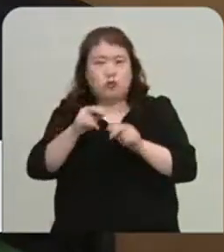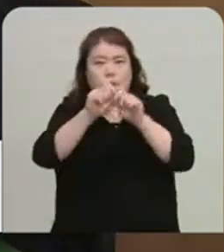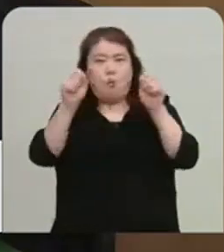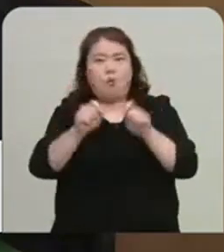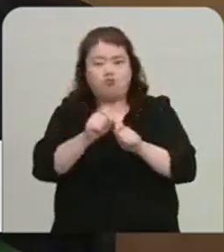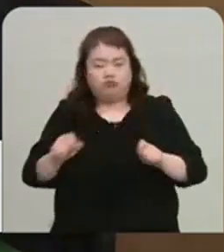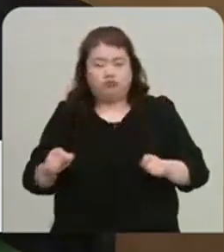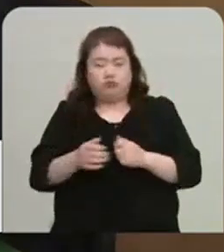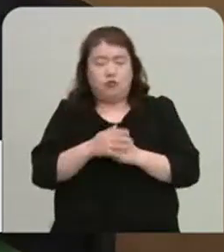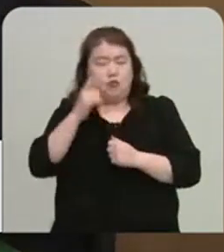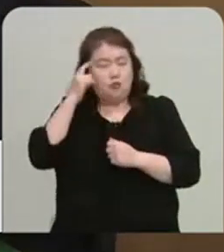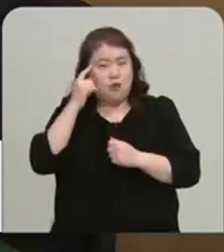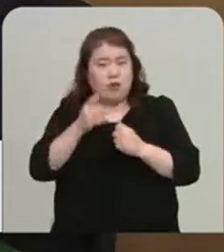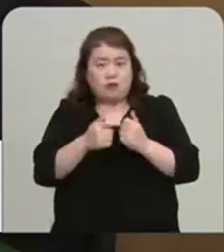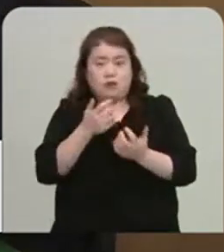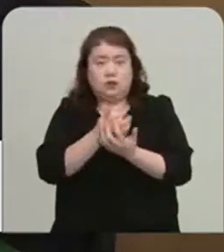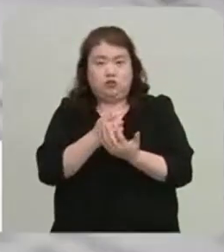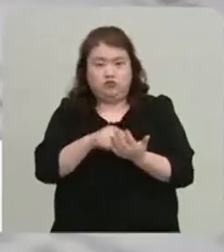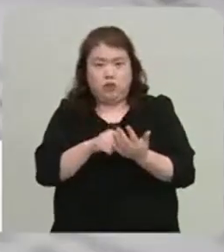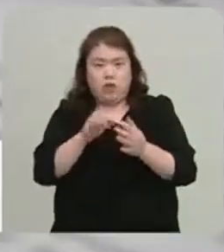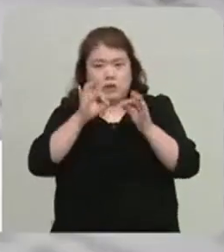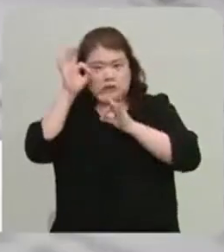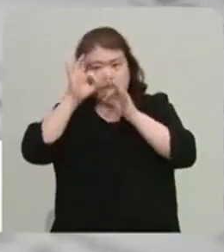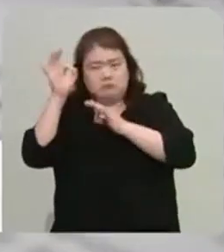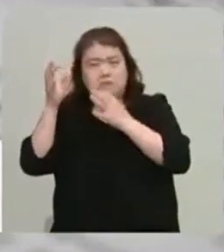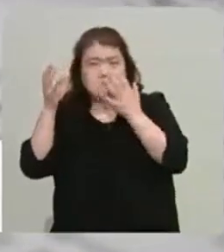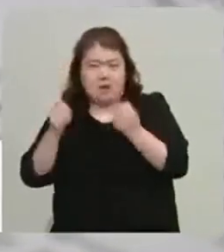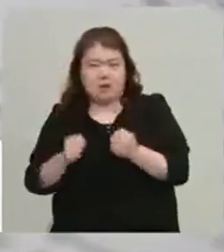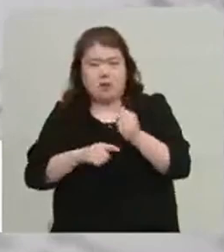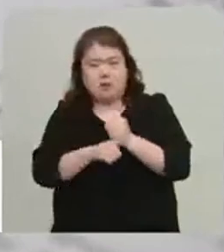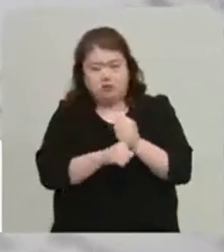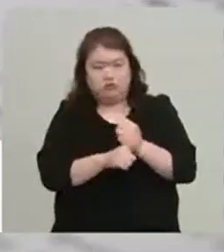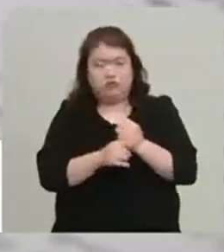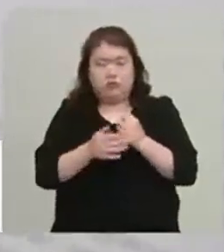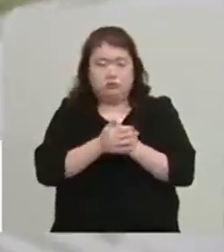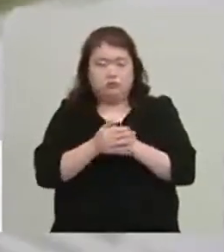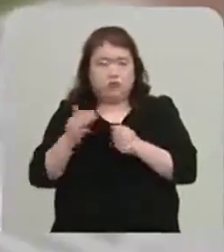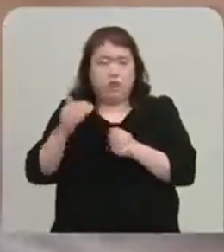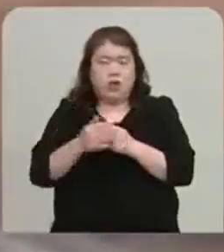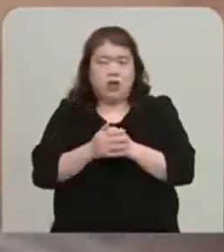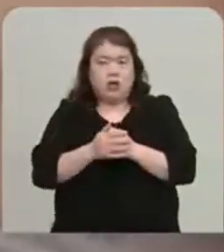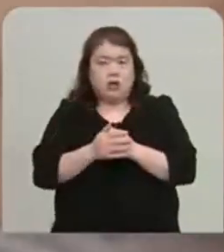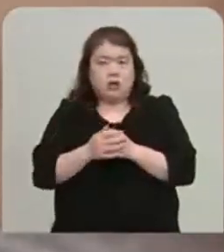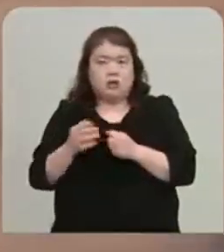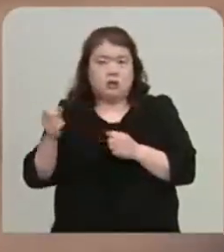초안 참고 자료에 오류가 많았다 는 점 등을 이유로 들어 한수원 에 보완을 요청했습니다.